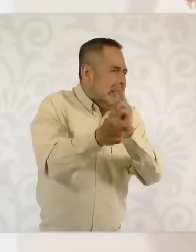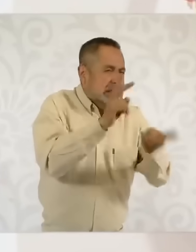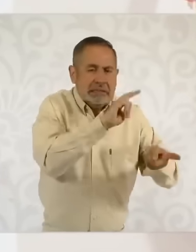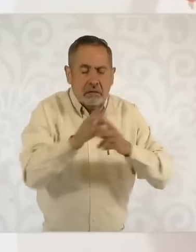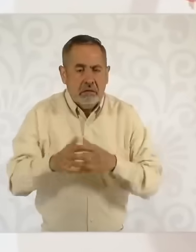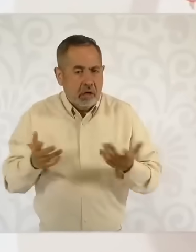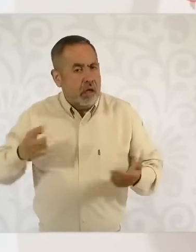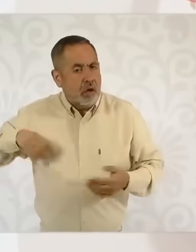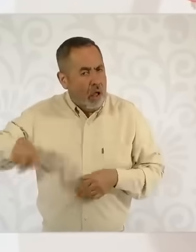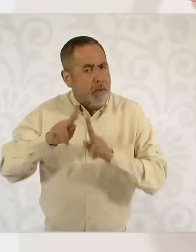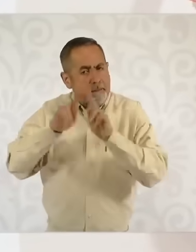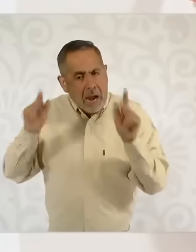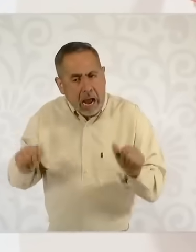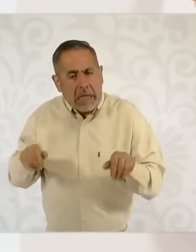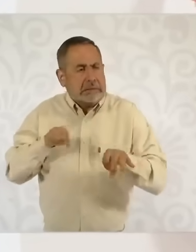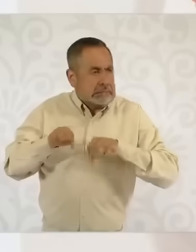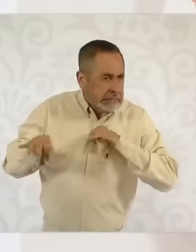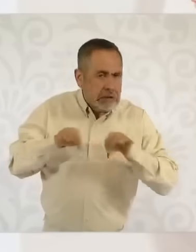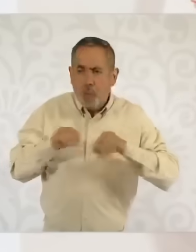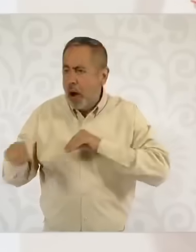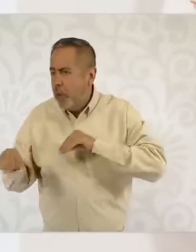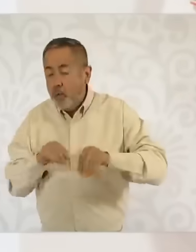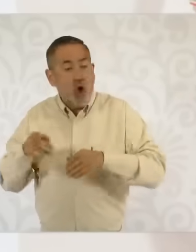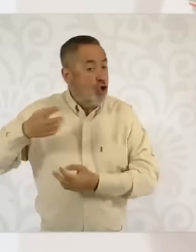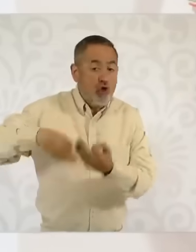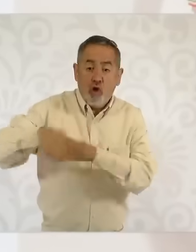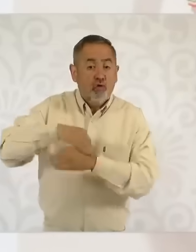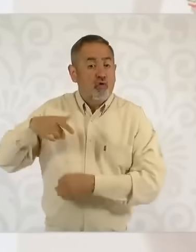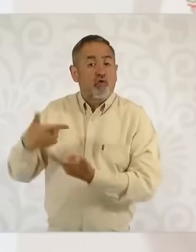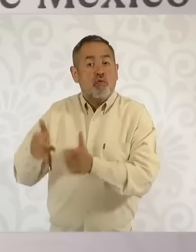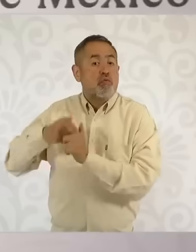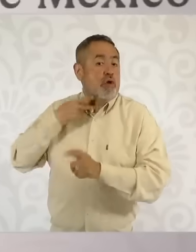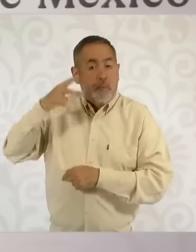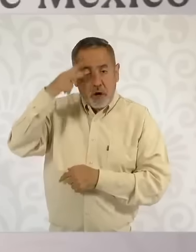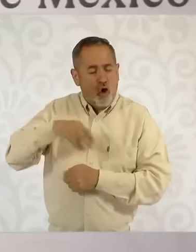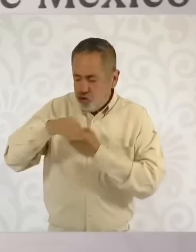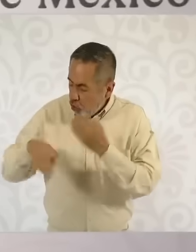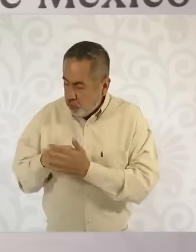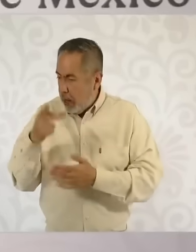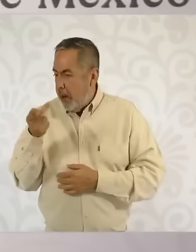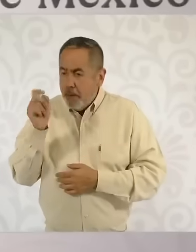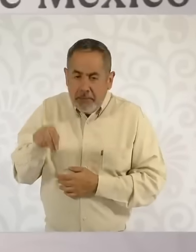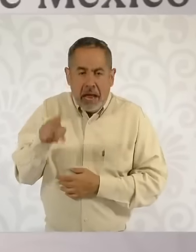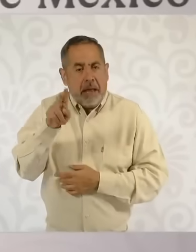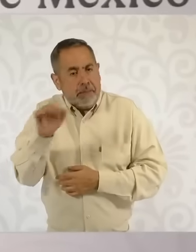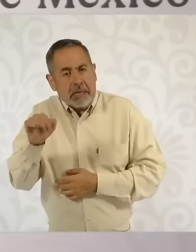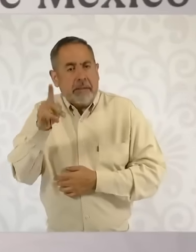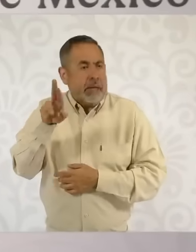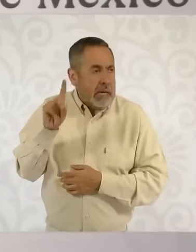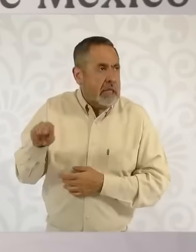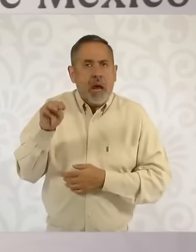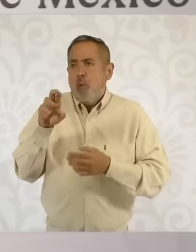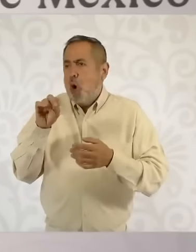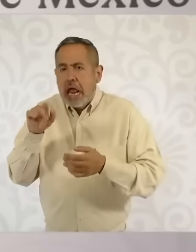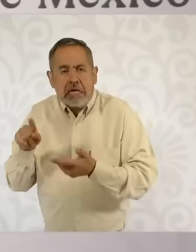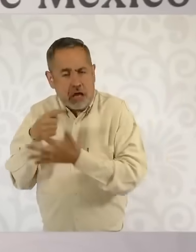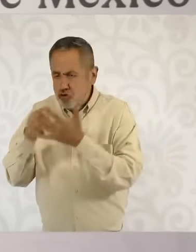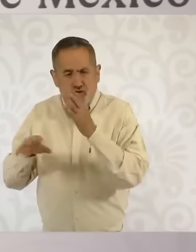pacífica repito por todos los partidos políticos pues una movilización para pacífica para hacer